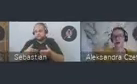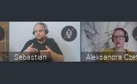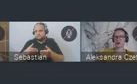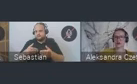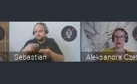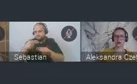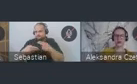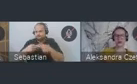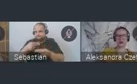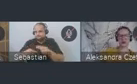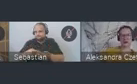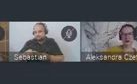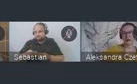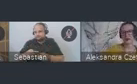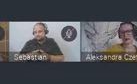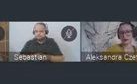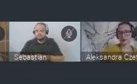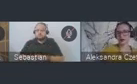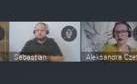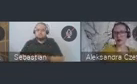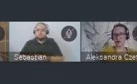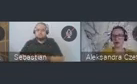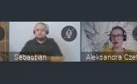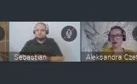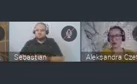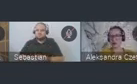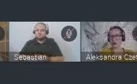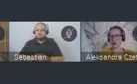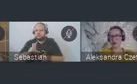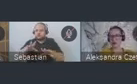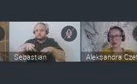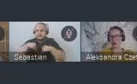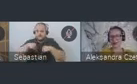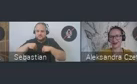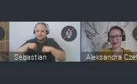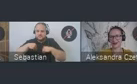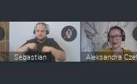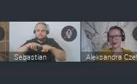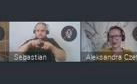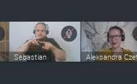"Czy my dostaniemy prezentację?" Olu, jak to wygląda? Bo widzę, że się już włączyłaś.